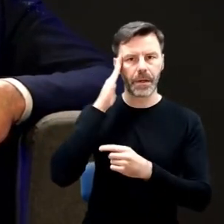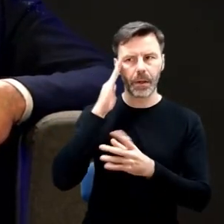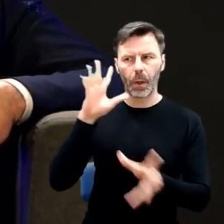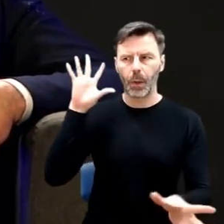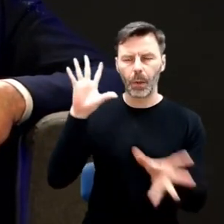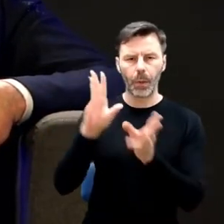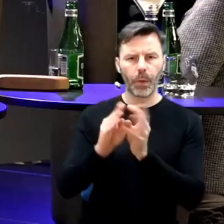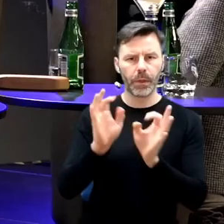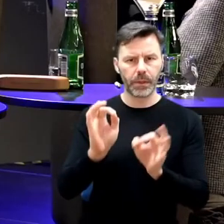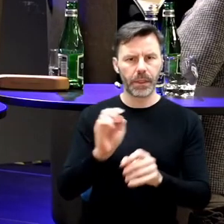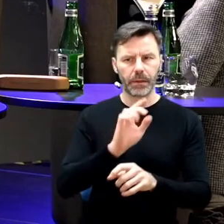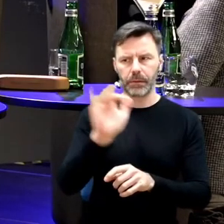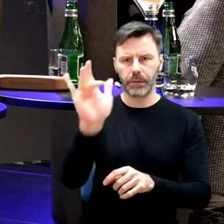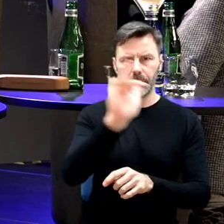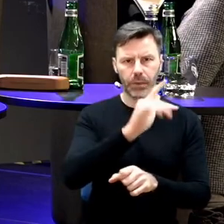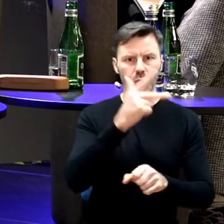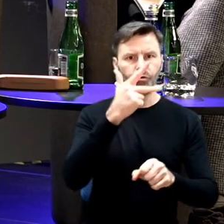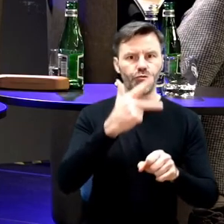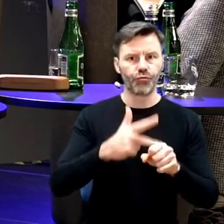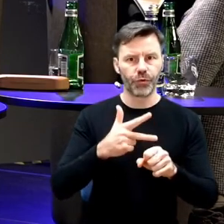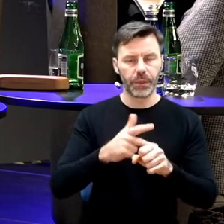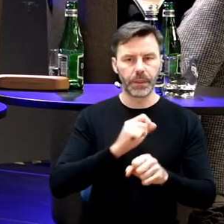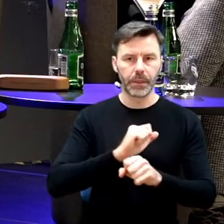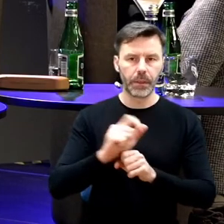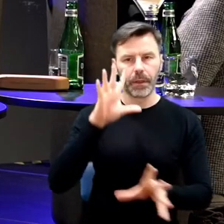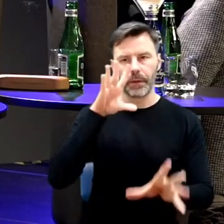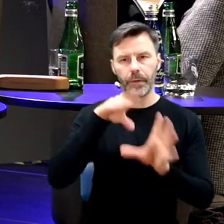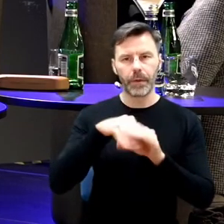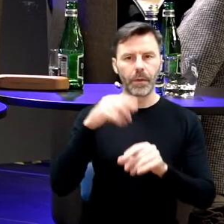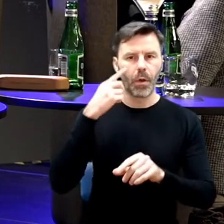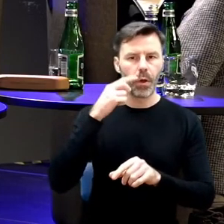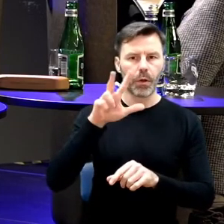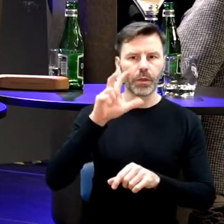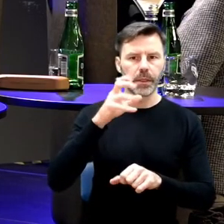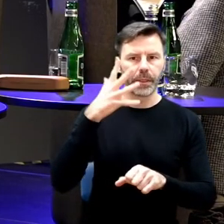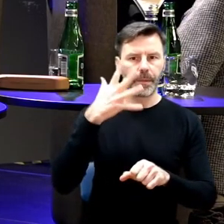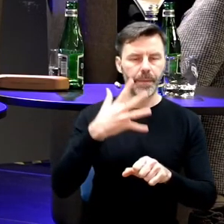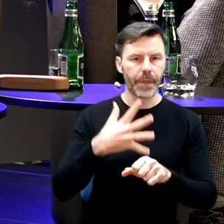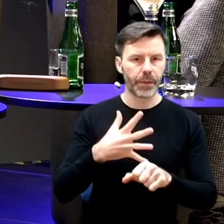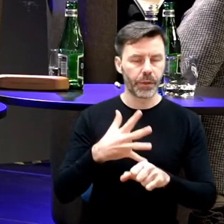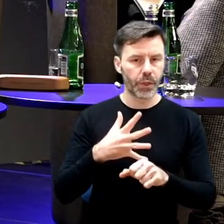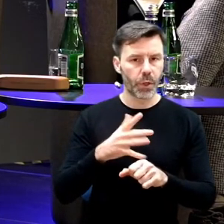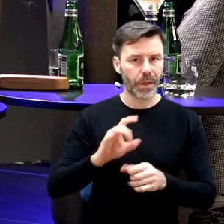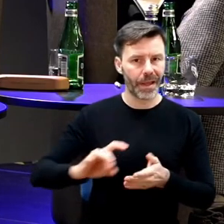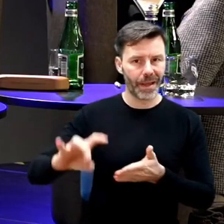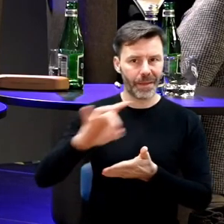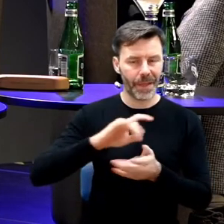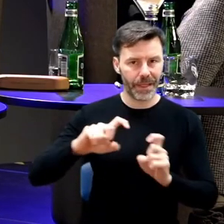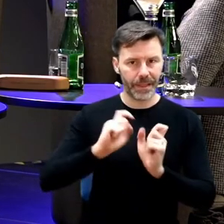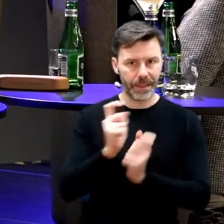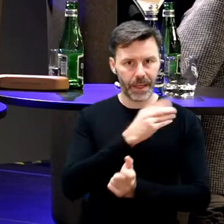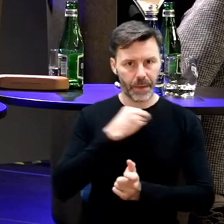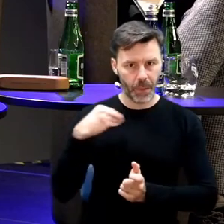Skupiają one około 350 gmin na terenie całego kraju. Przygotowujemy kolejne 20 SIM-ów,